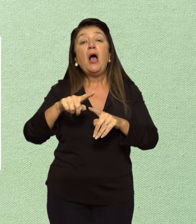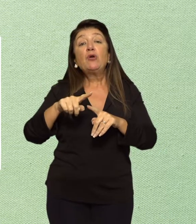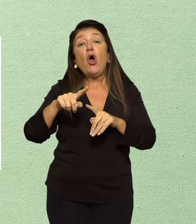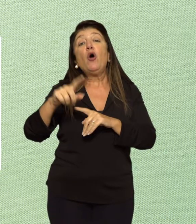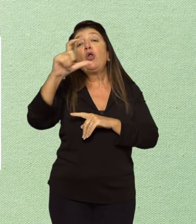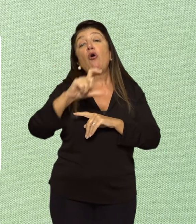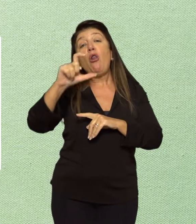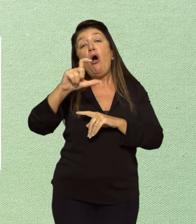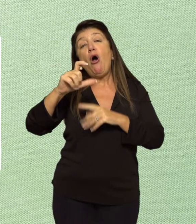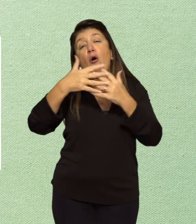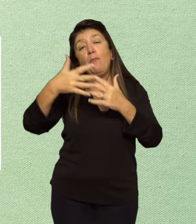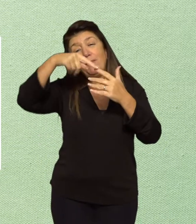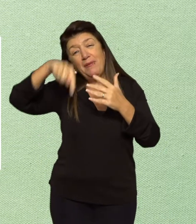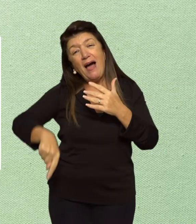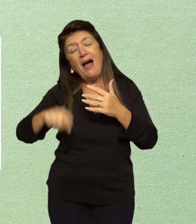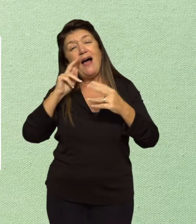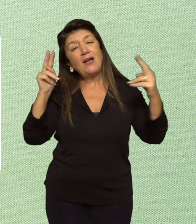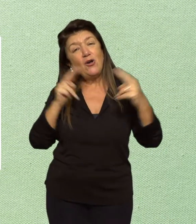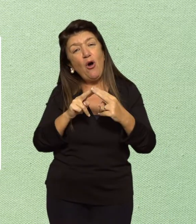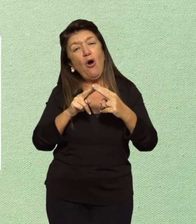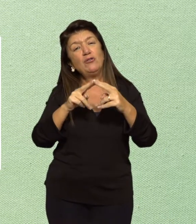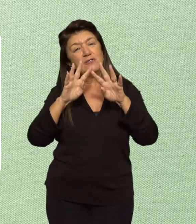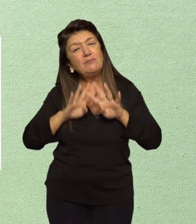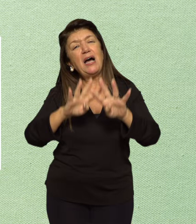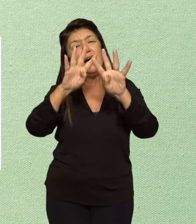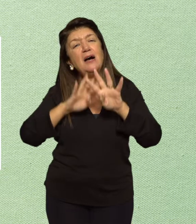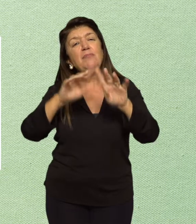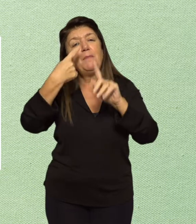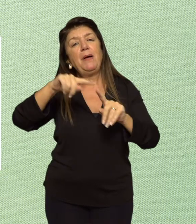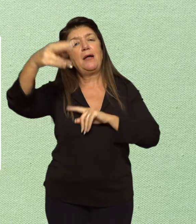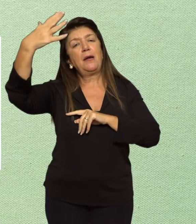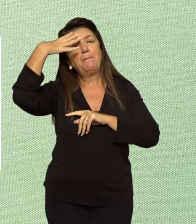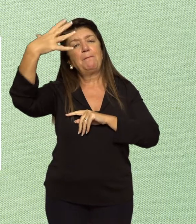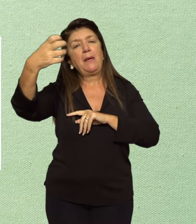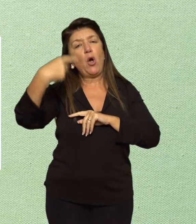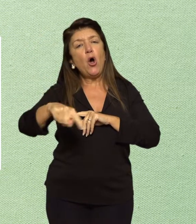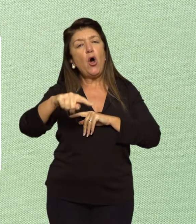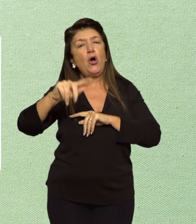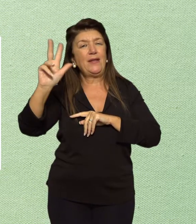per ricordare le vittime di violenza, e si dice proprio 'giornata internazionale per l'eliminazione